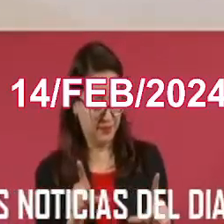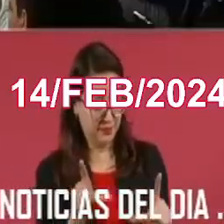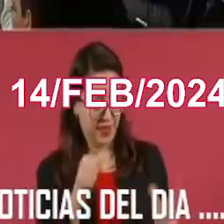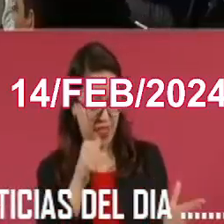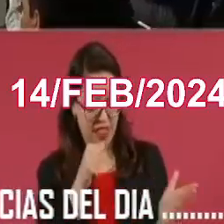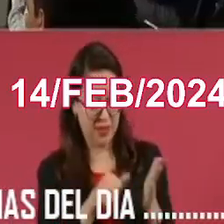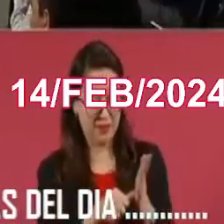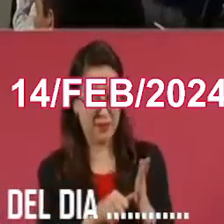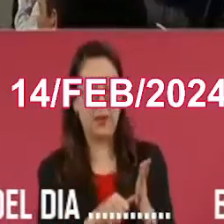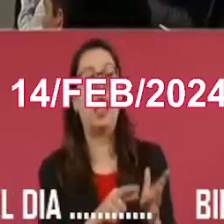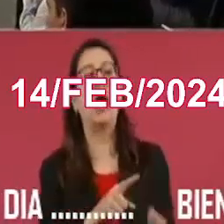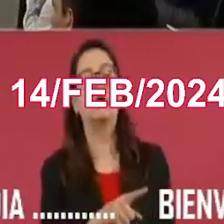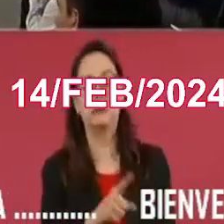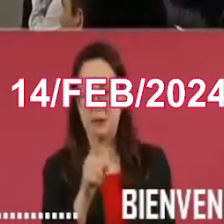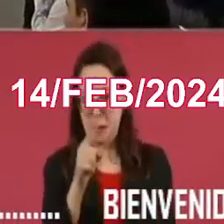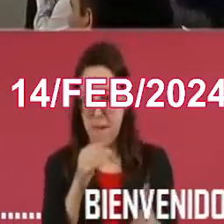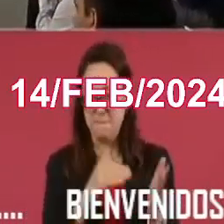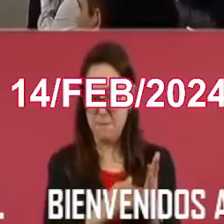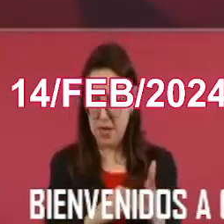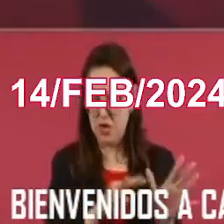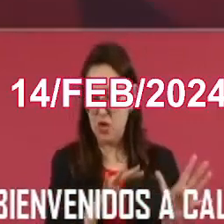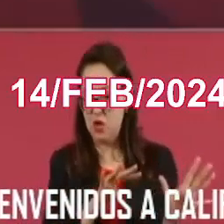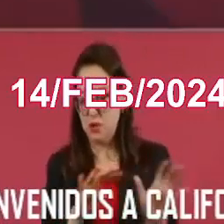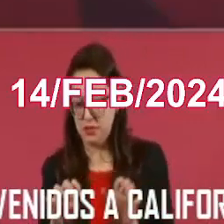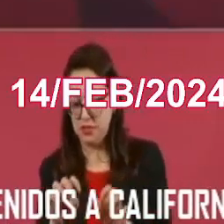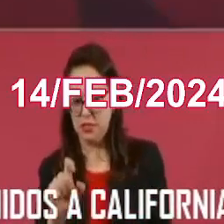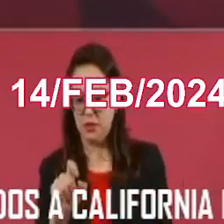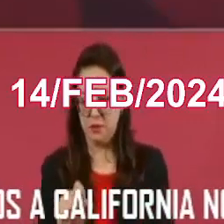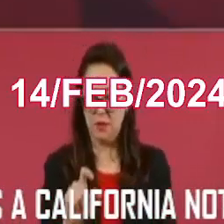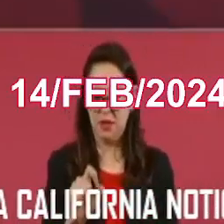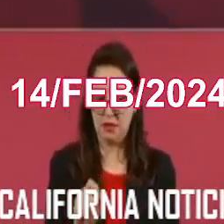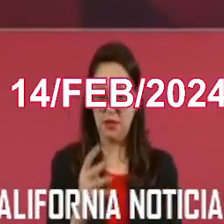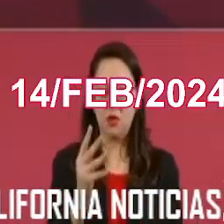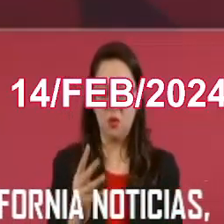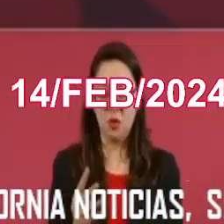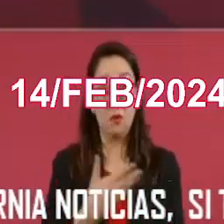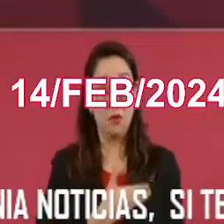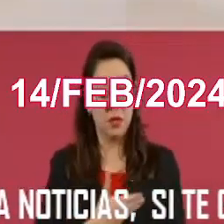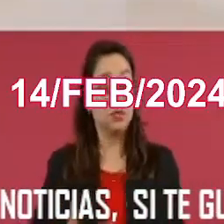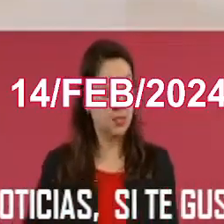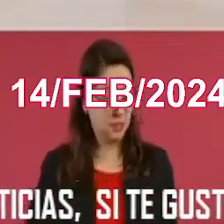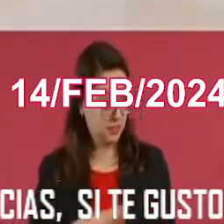1924 Wilson el presidente y